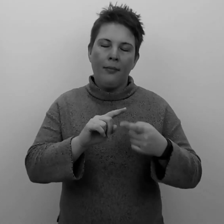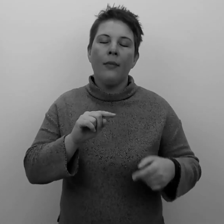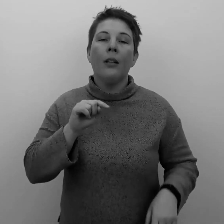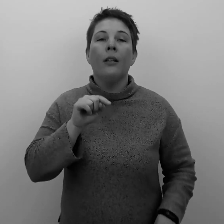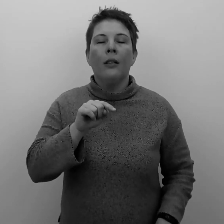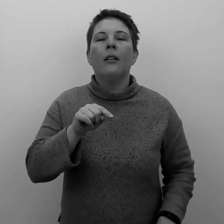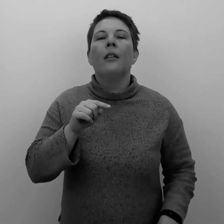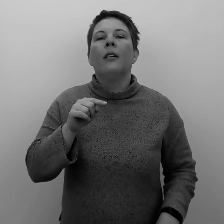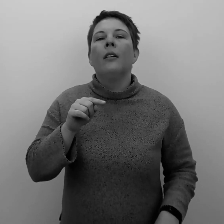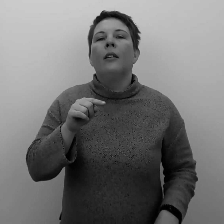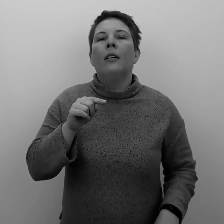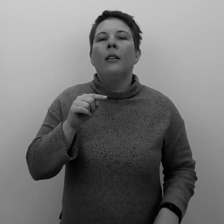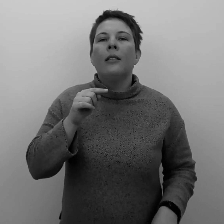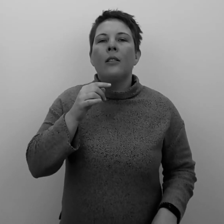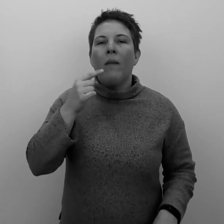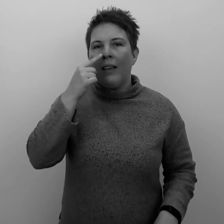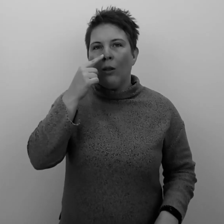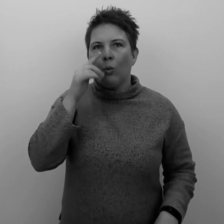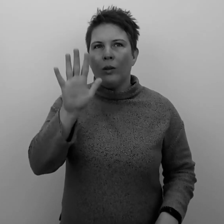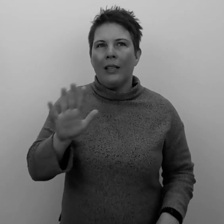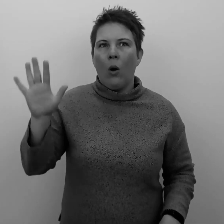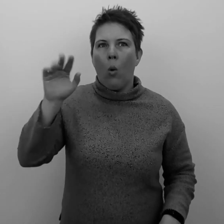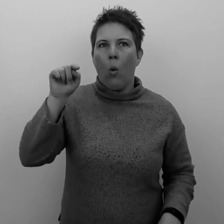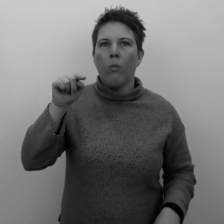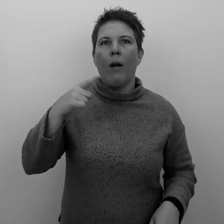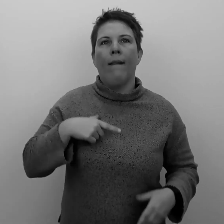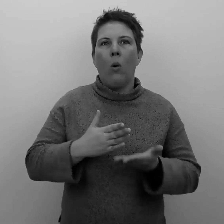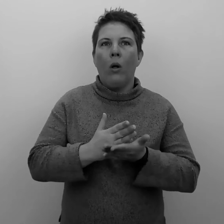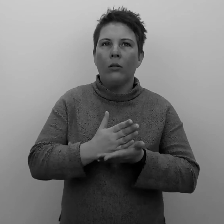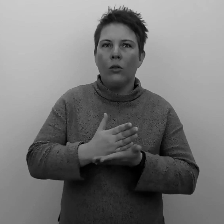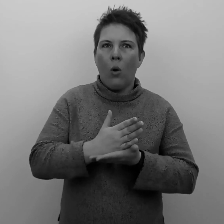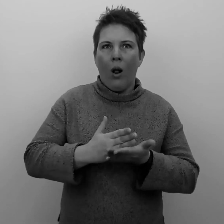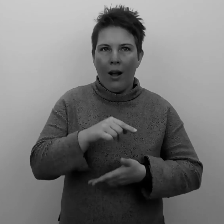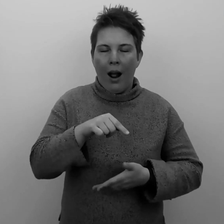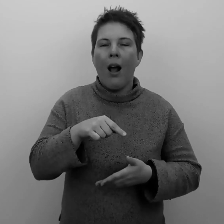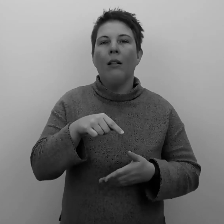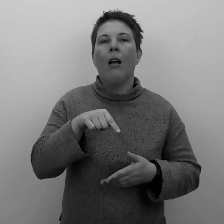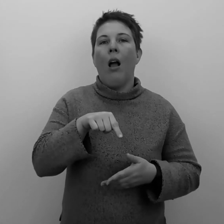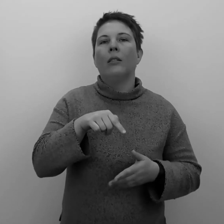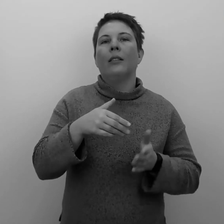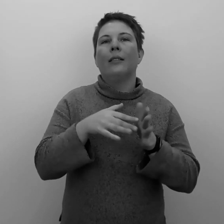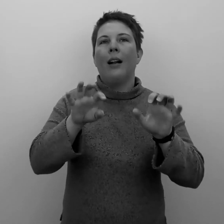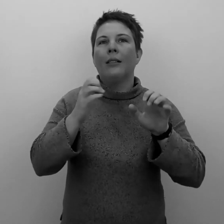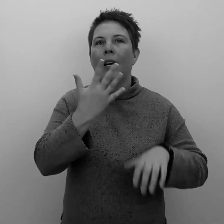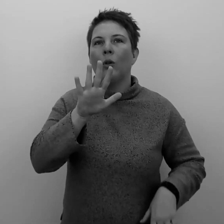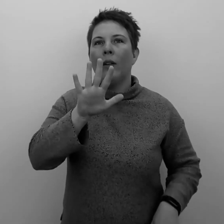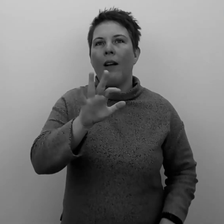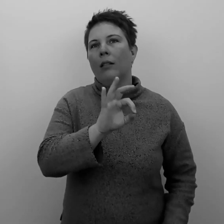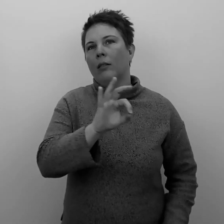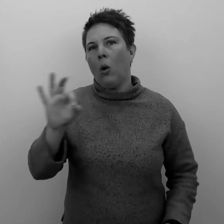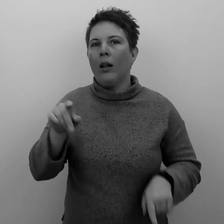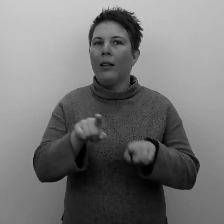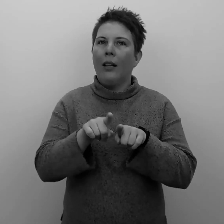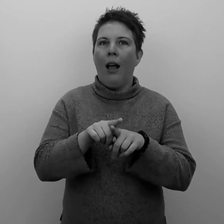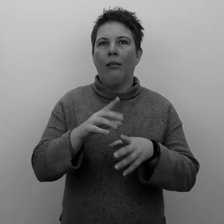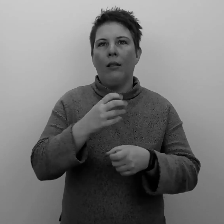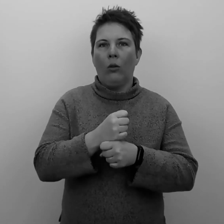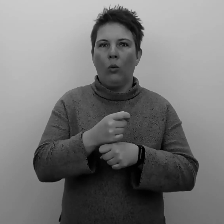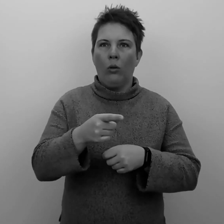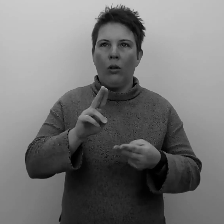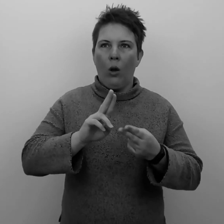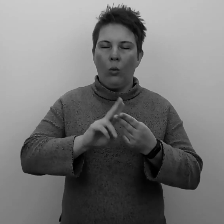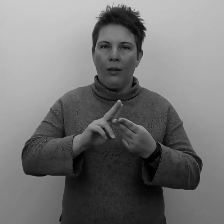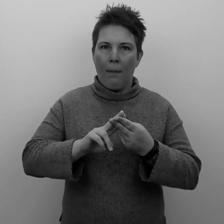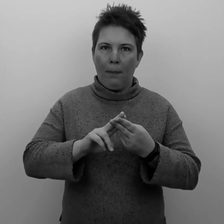Mintául a Szovjetunió szolgált, ahol 1955-től kezdve tartottak ilyen ünnepet.